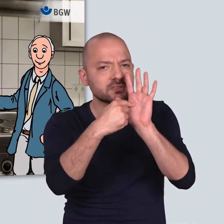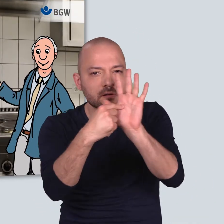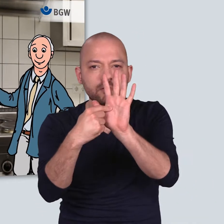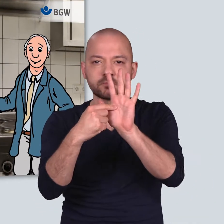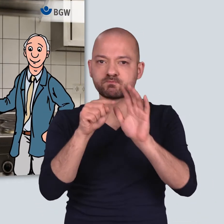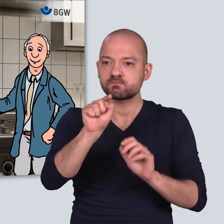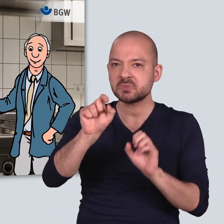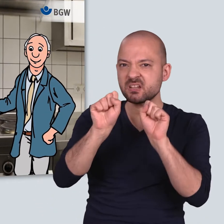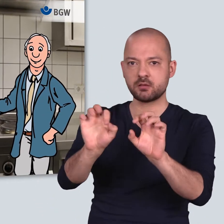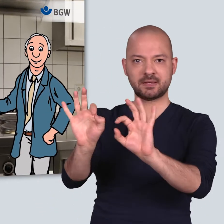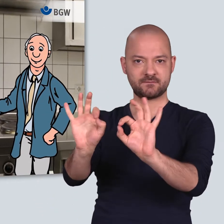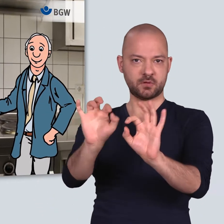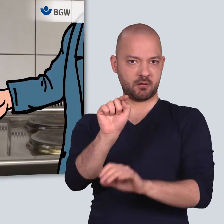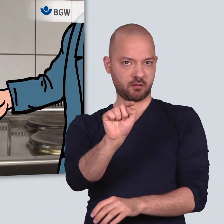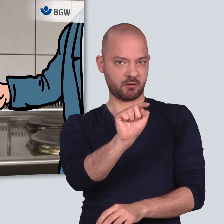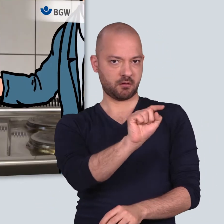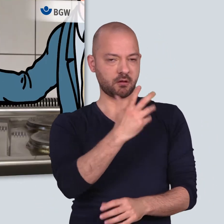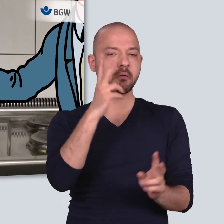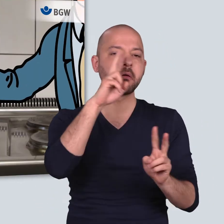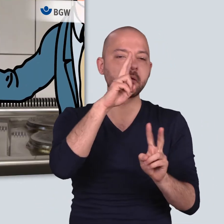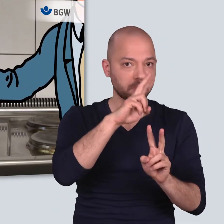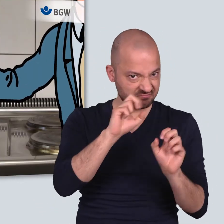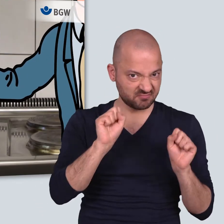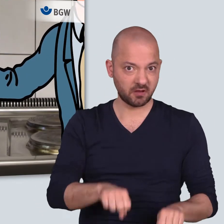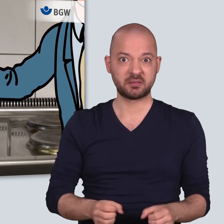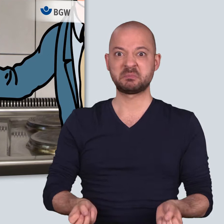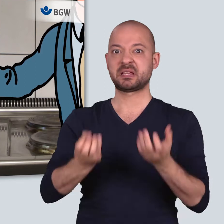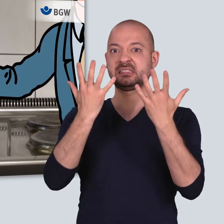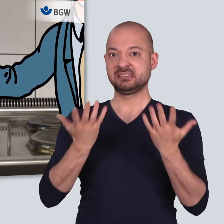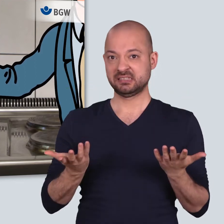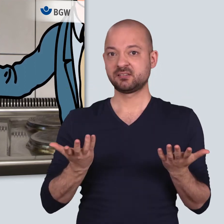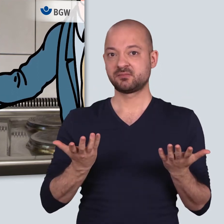Außerdem zeigt er, wo es überall gefährlich werden kann, wenn man nicht wirklich gut aufpasst.